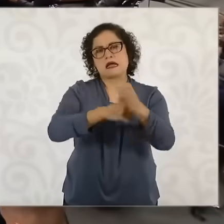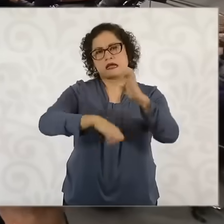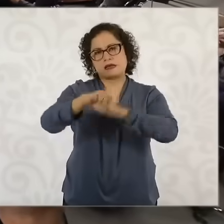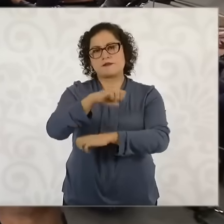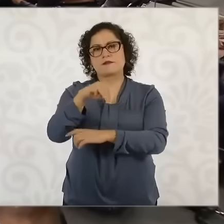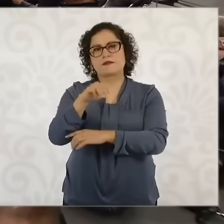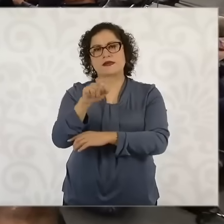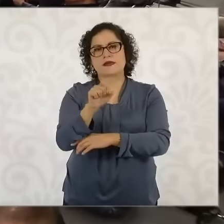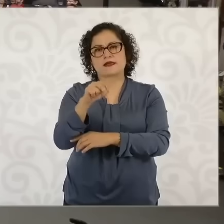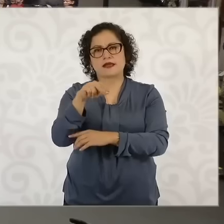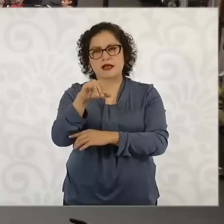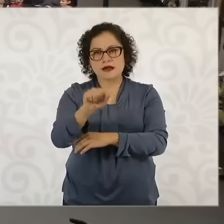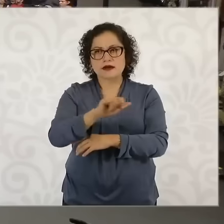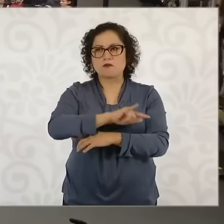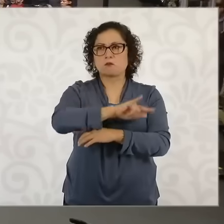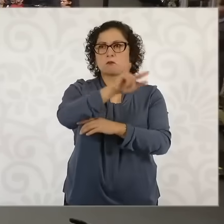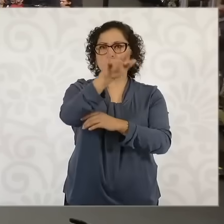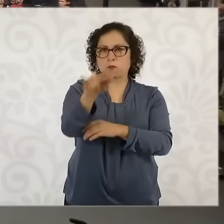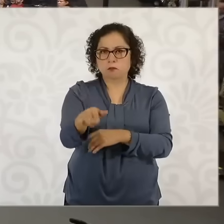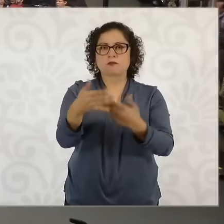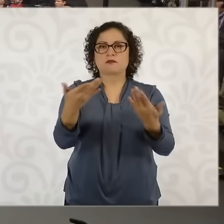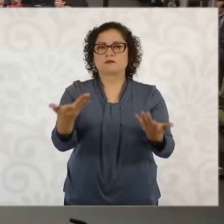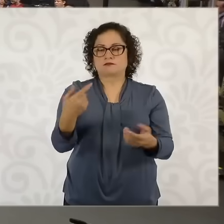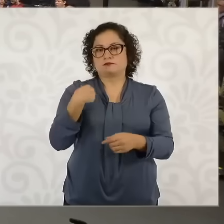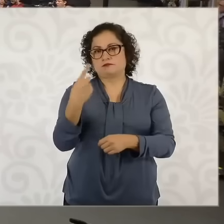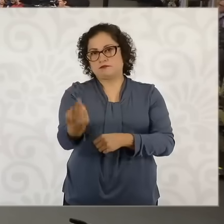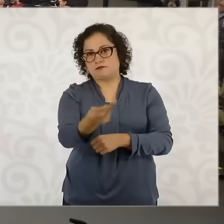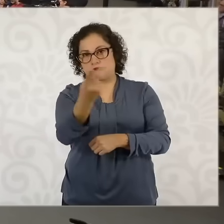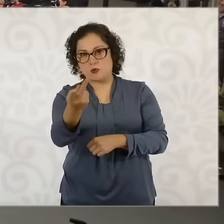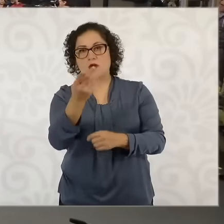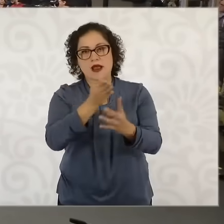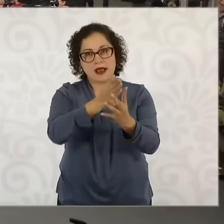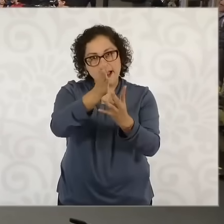de cuándo se va a pasar a la ampliación de las rutas, puesto que se van a cubrir las 14 que ya